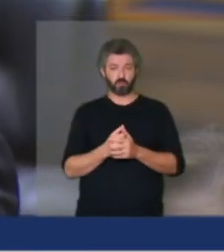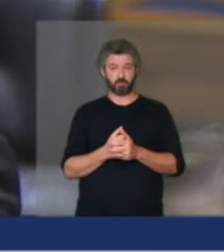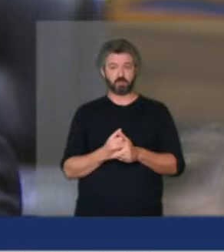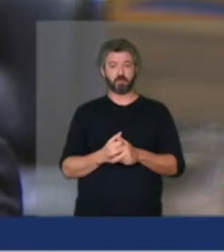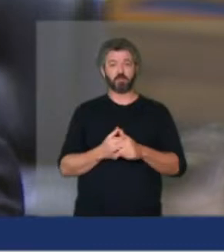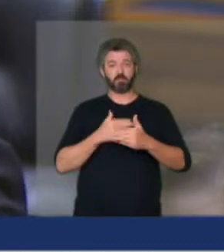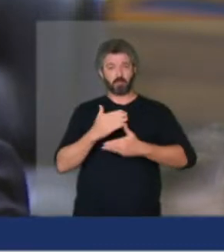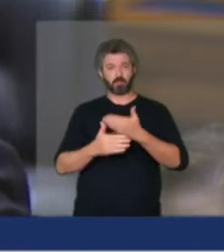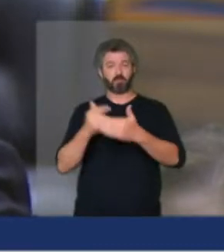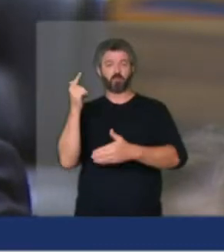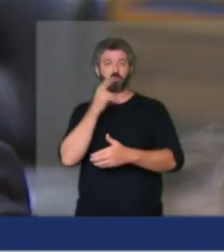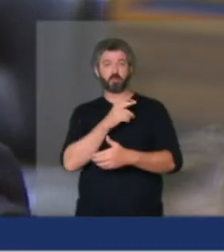PROGRESSO DA POPULAÇÃO. EM MINAS GERAIS, MUNICÍPIO QUE,